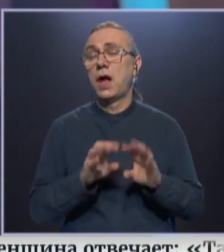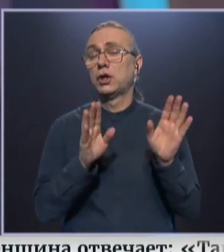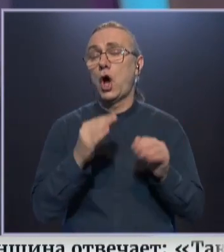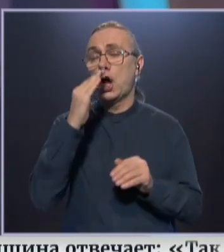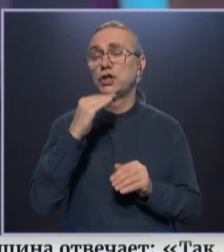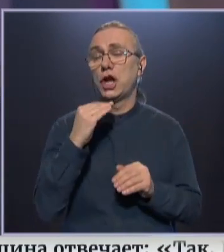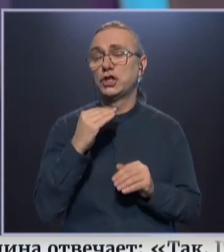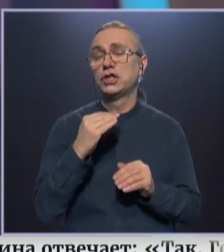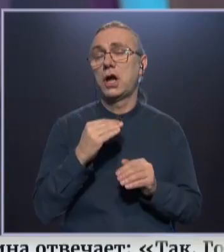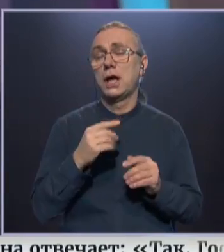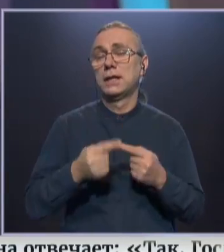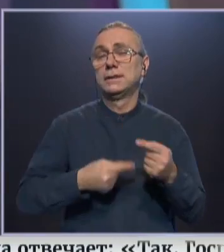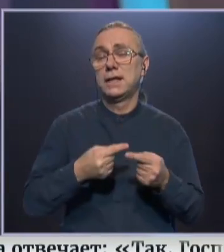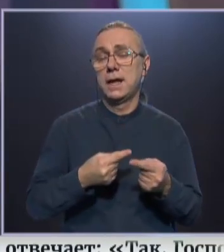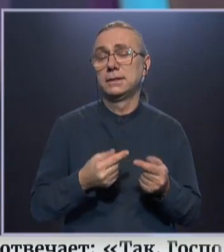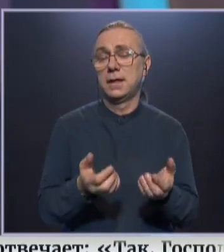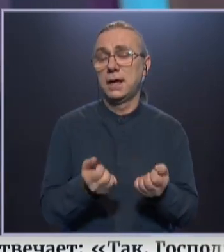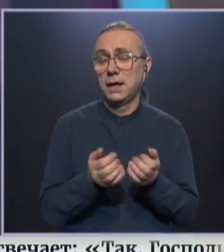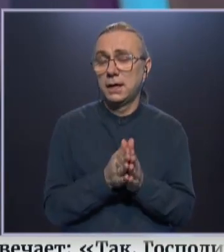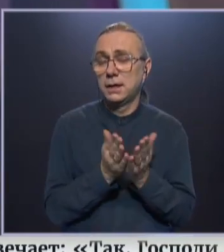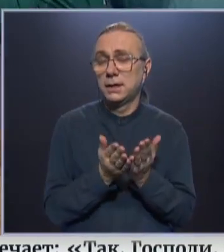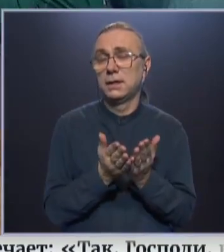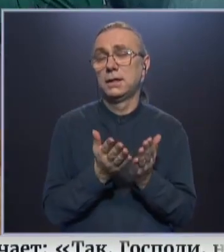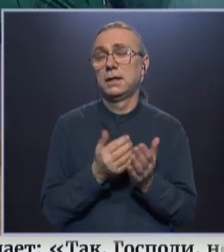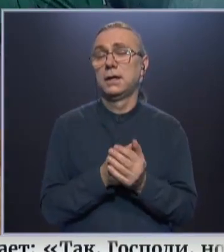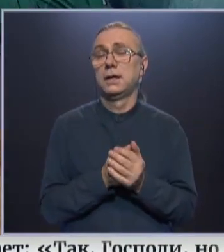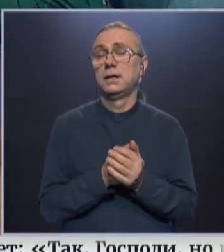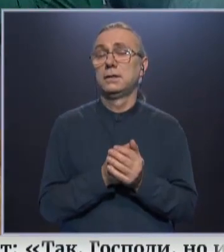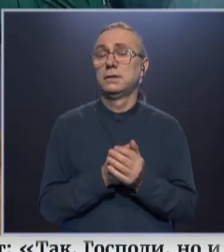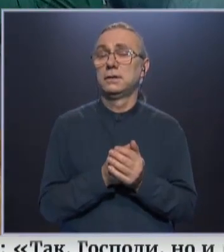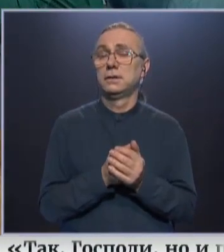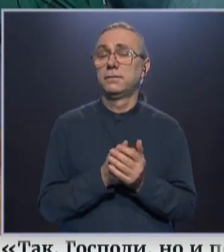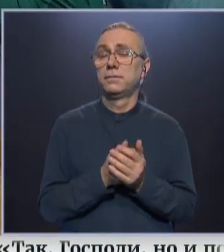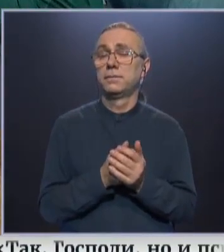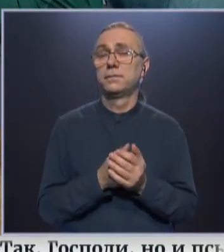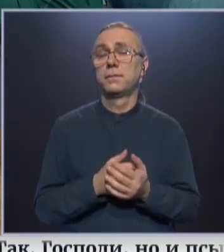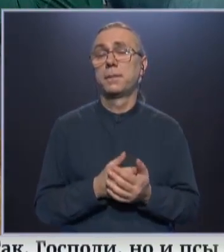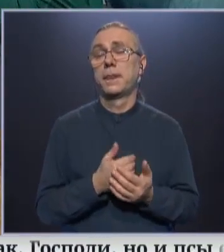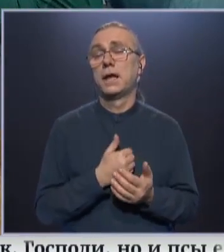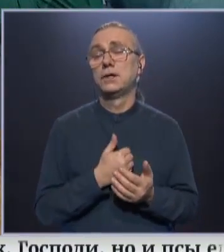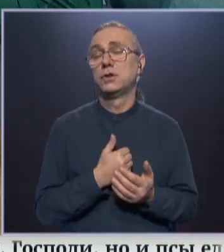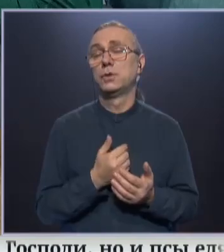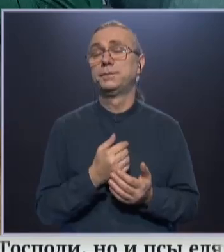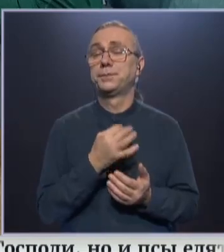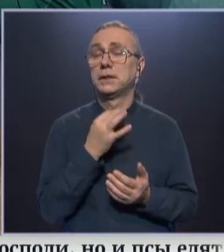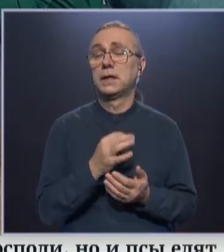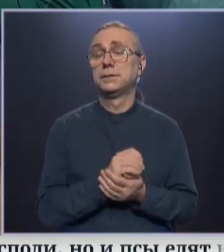не изменять Господь знает вашу нужду Это я немножко другую сторону ответа хочу вам приоткрыть и поэтому